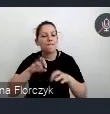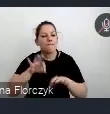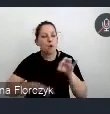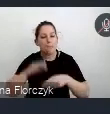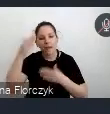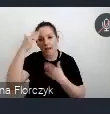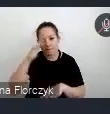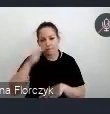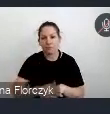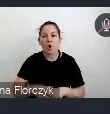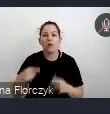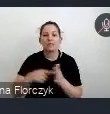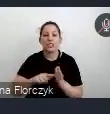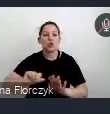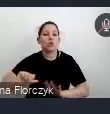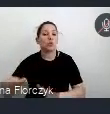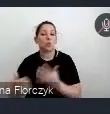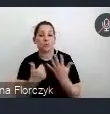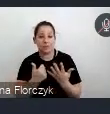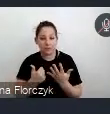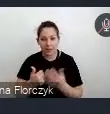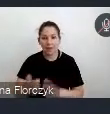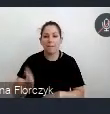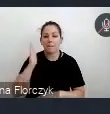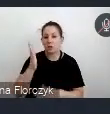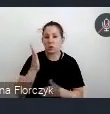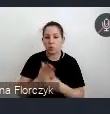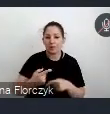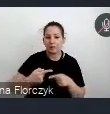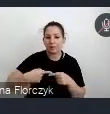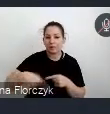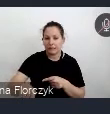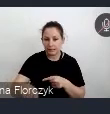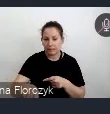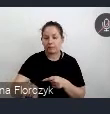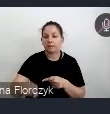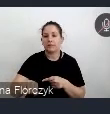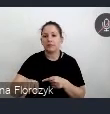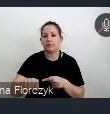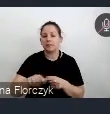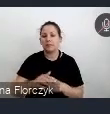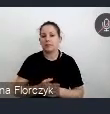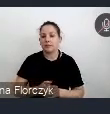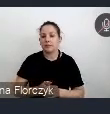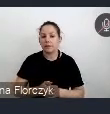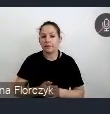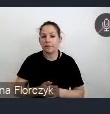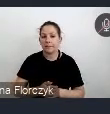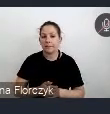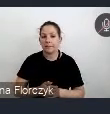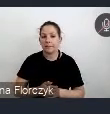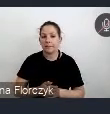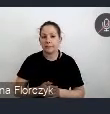Ostatnie, szóste forum, będzie już w ramach tej wielkiej imprezy.